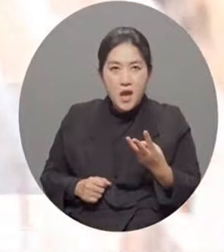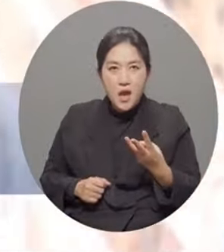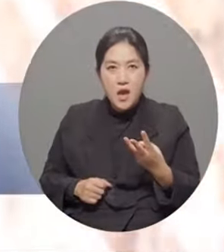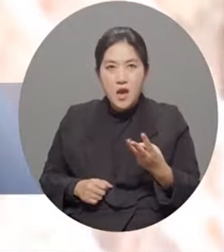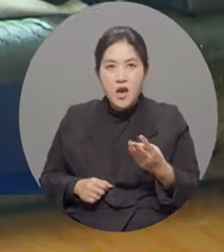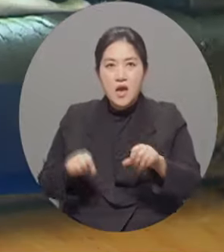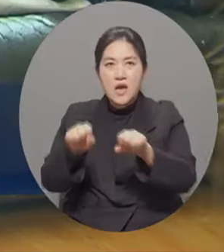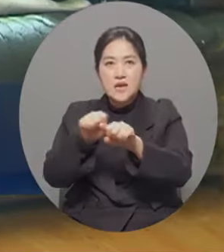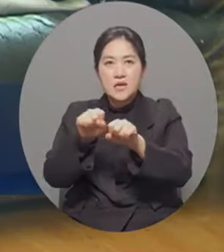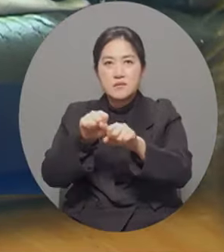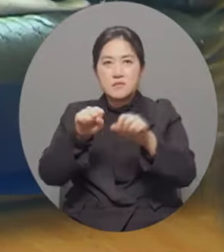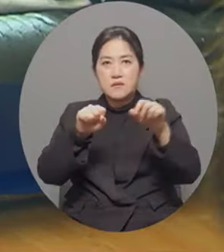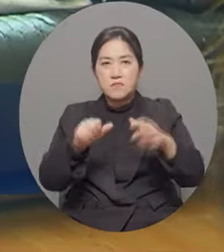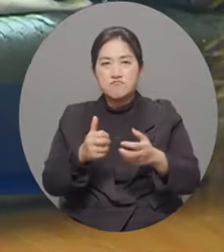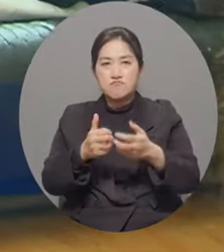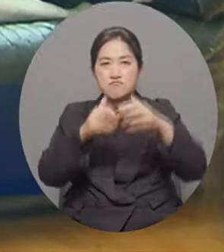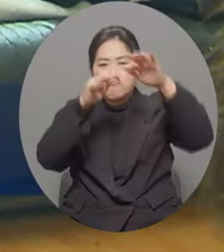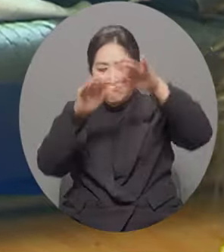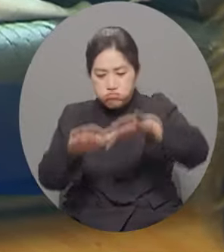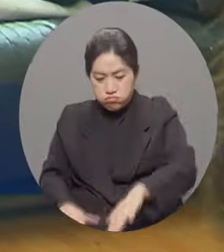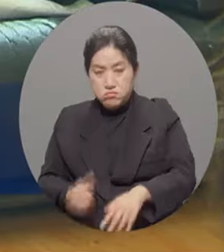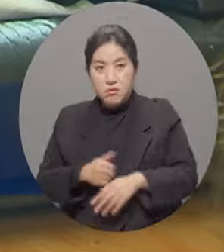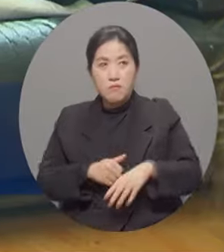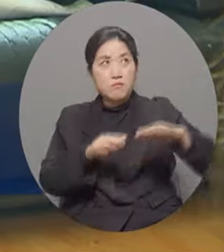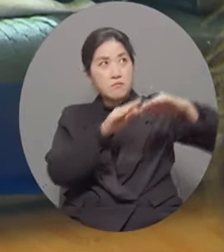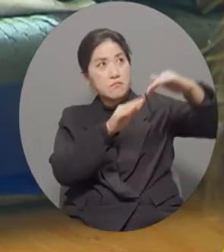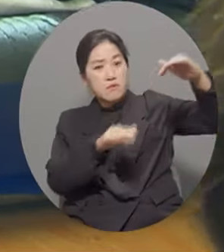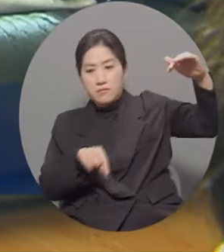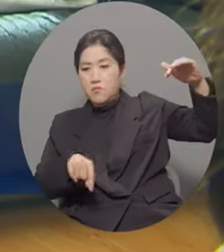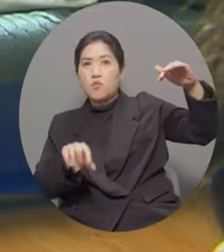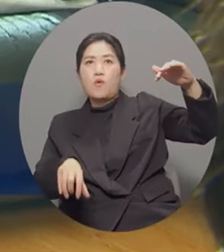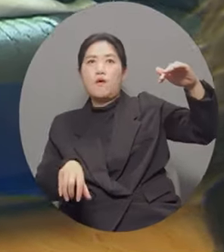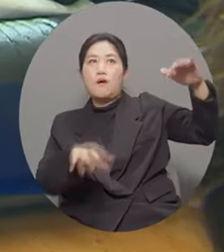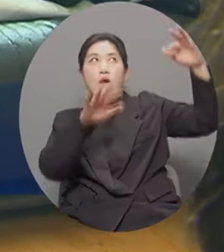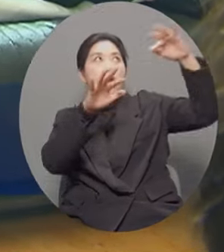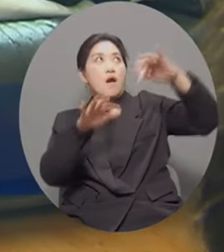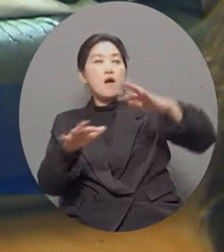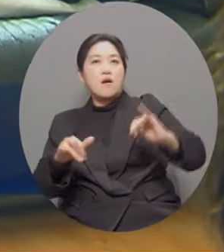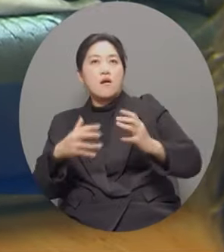발송됐습니다. (인터뷰) 가스는 내려간단 말이야. 여기는 하류 아니야.